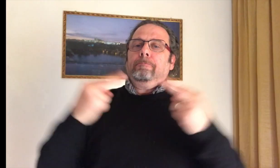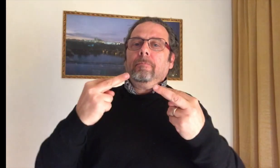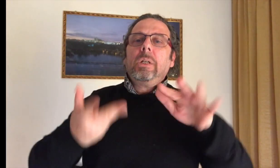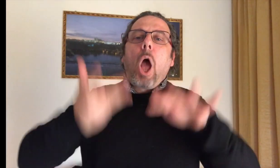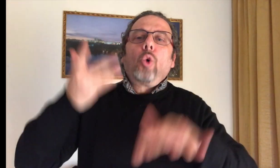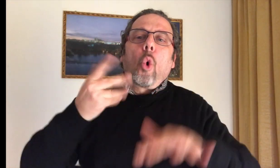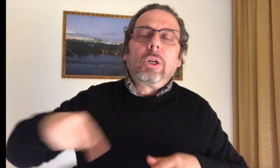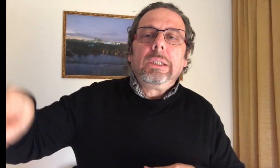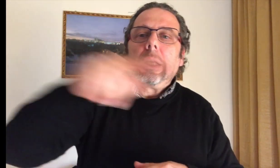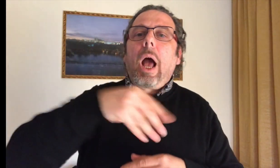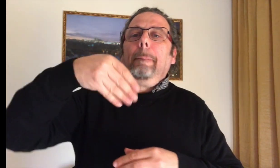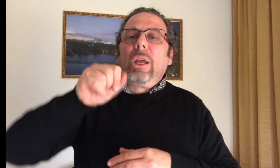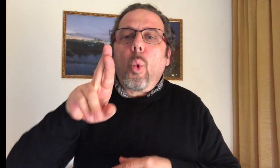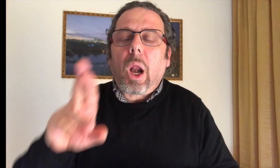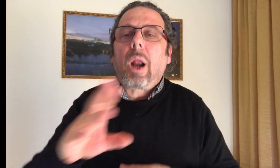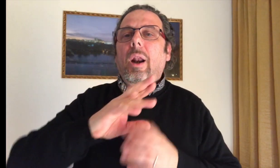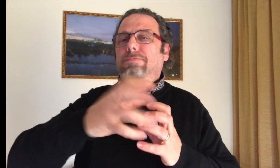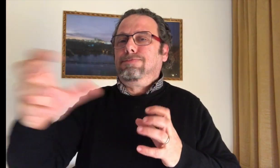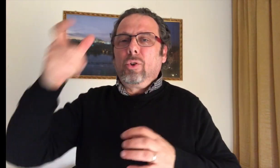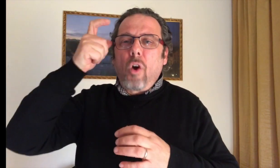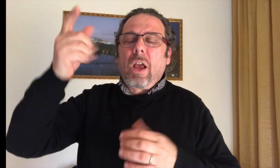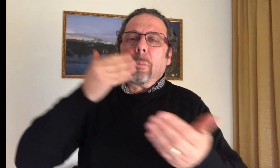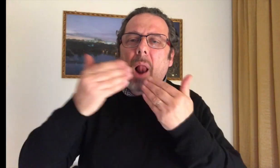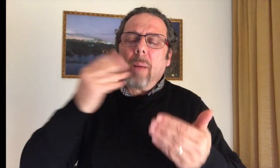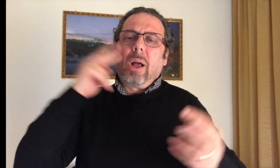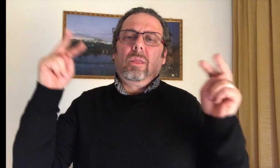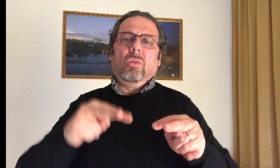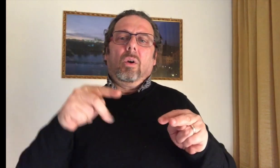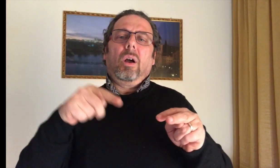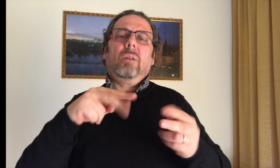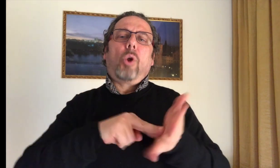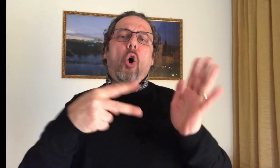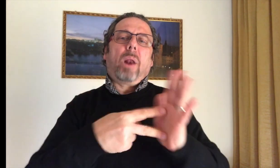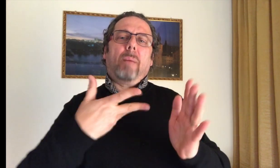scuole, espandendosi sempre di più si erano evidenziati moltissimi problemi da segnalare a tutte le